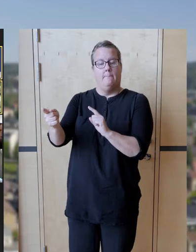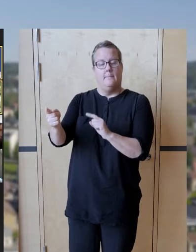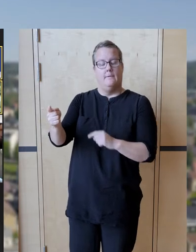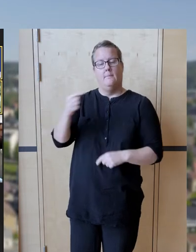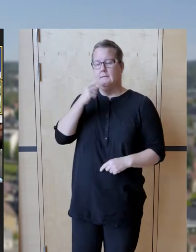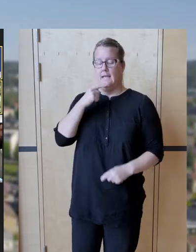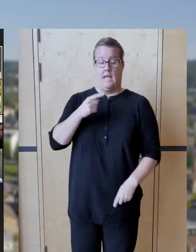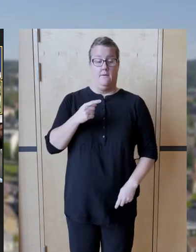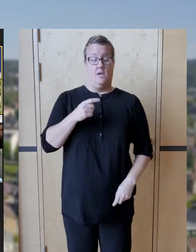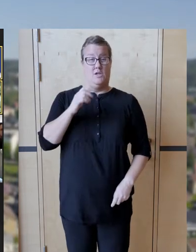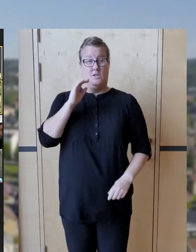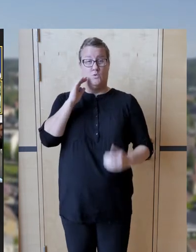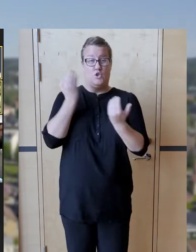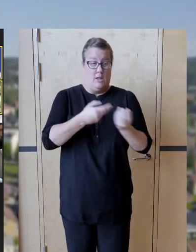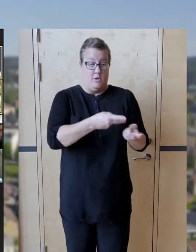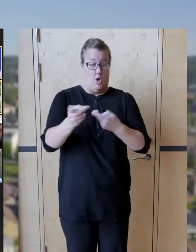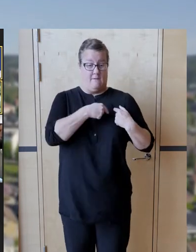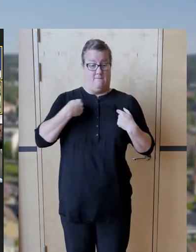Kommunfullmäktige